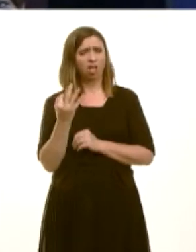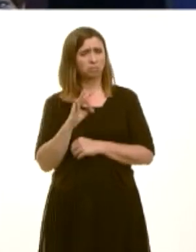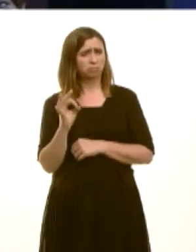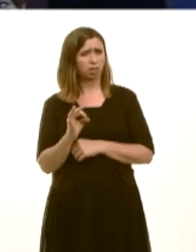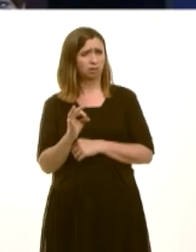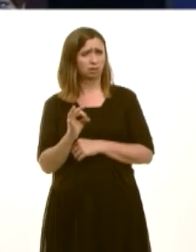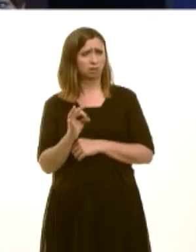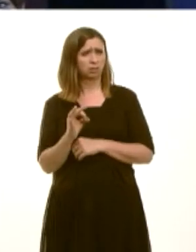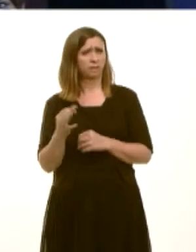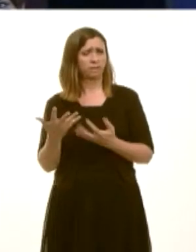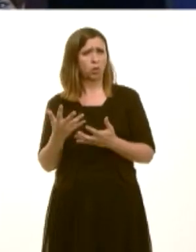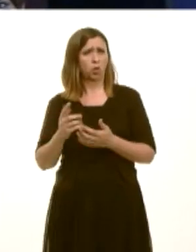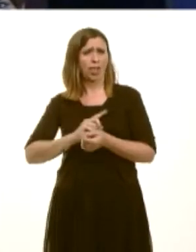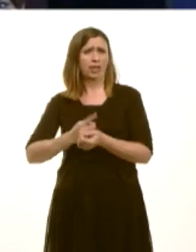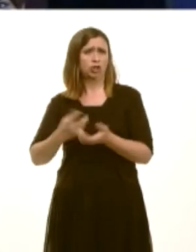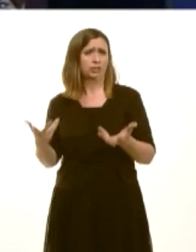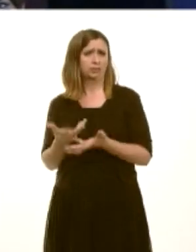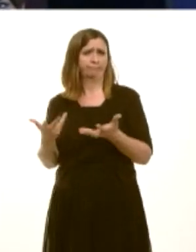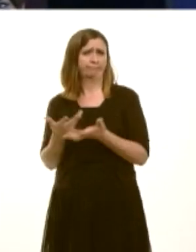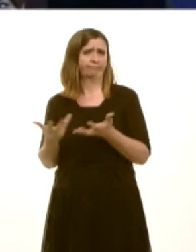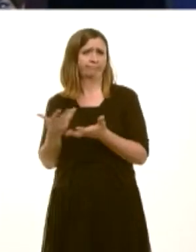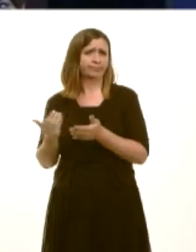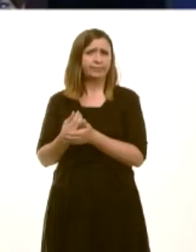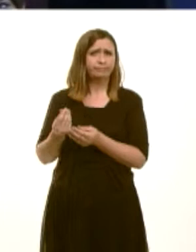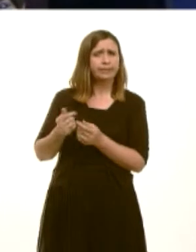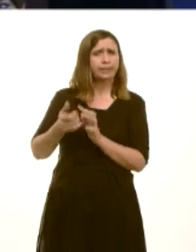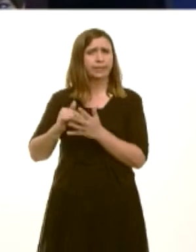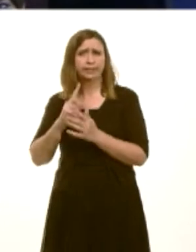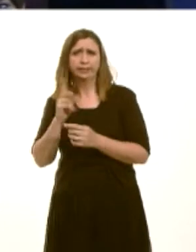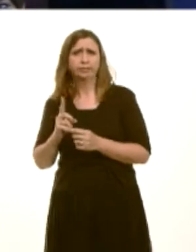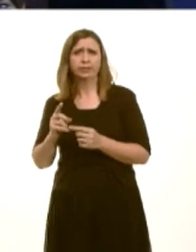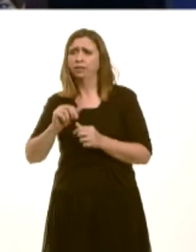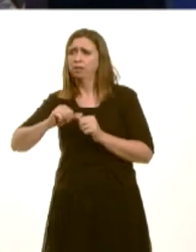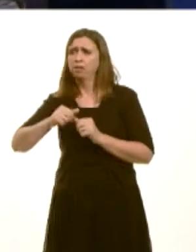yn ddiweddar, ar Ùl ymgynghoriad a oedd yn ymgynghori ar welliant o 40 y cant a gwelliant